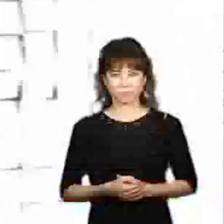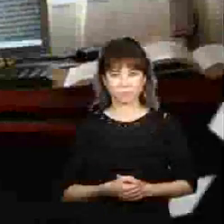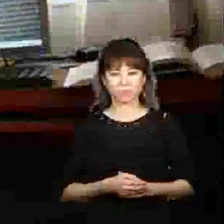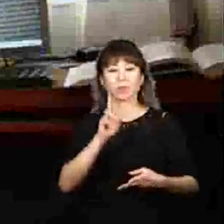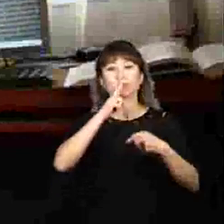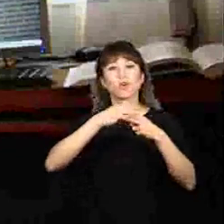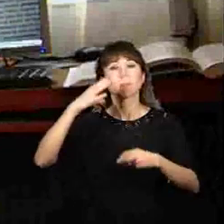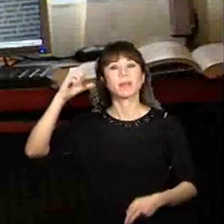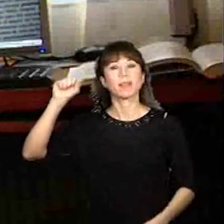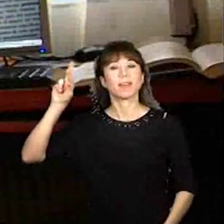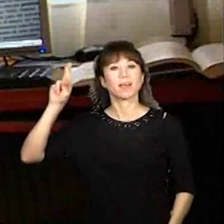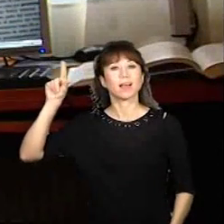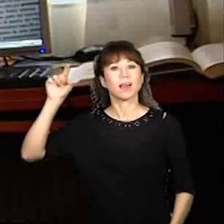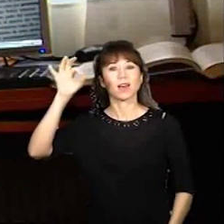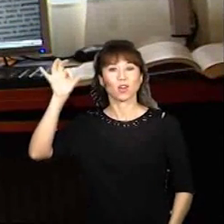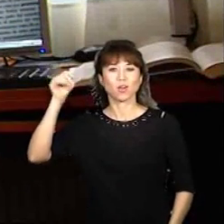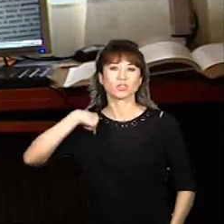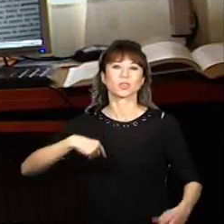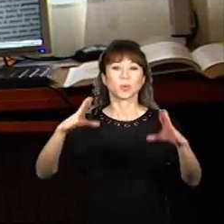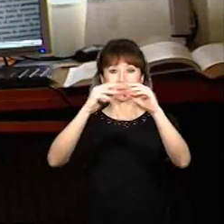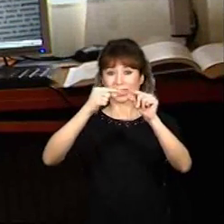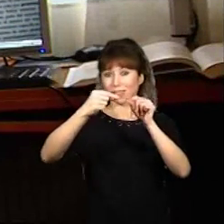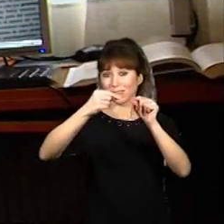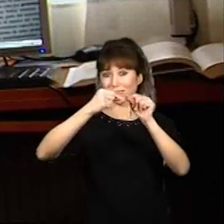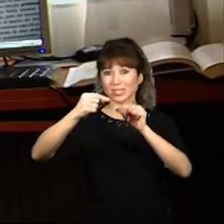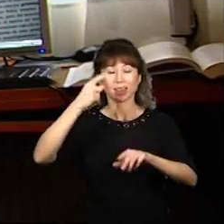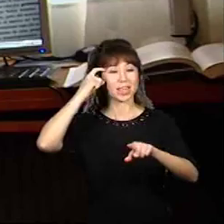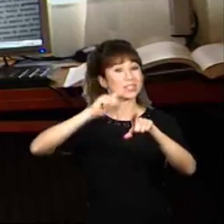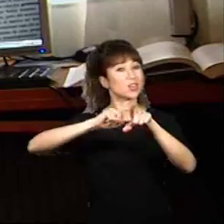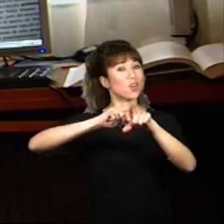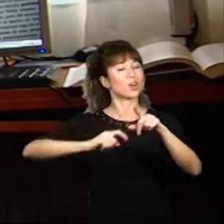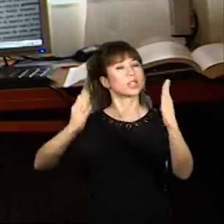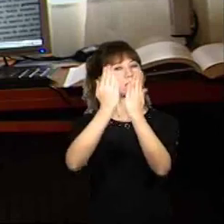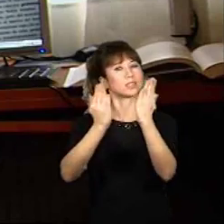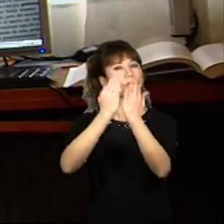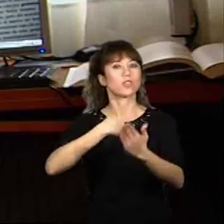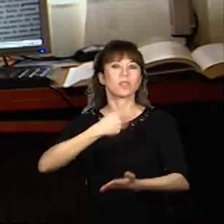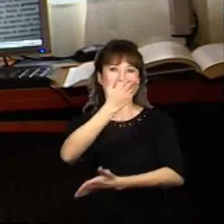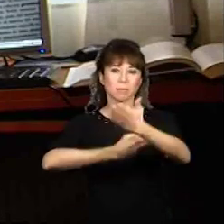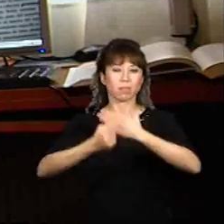(CARLOS) Me llamo Carlos, soy estudiante de Psicología de la UNED y tengo una deficiencia visual.